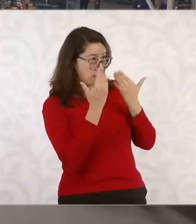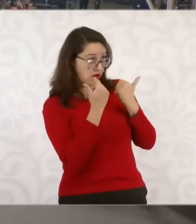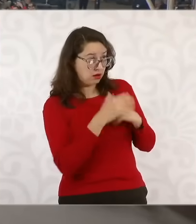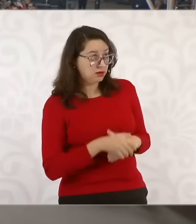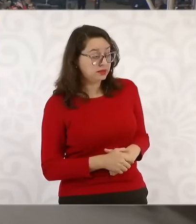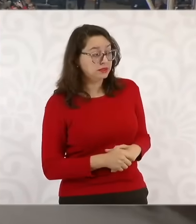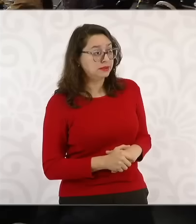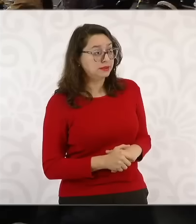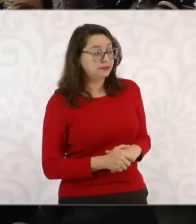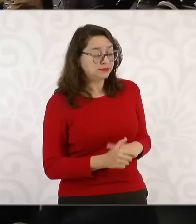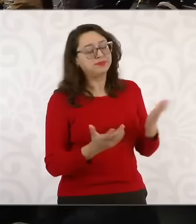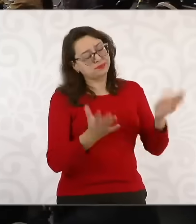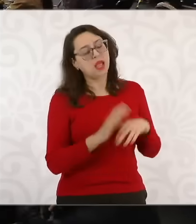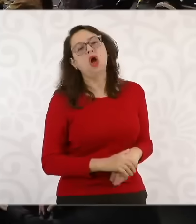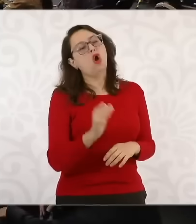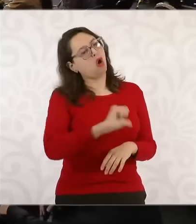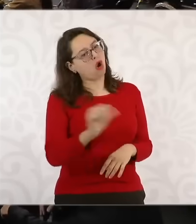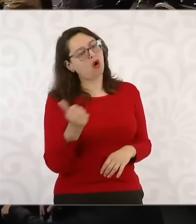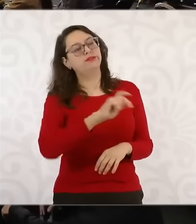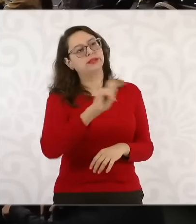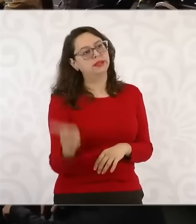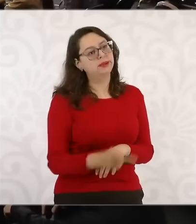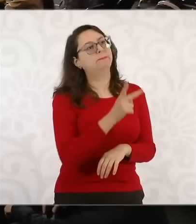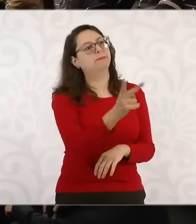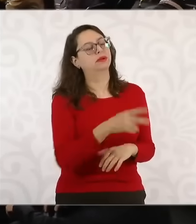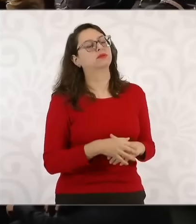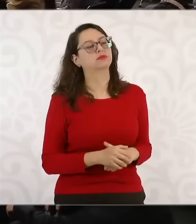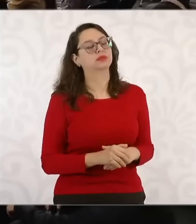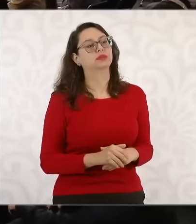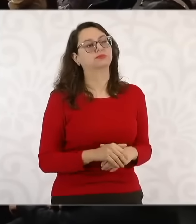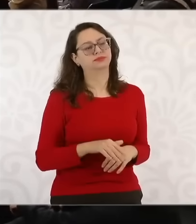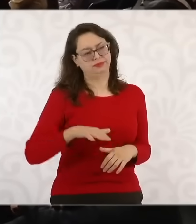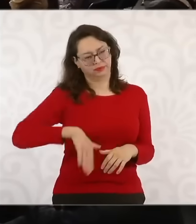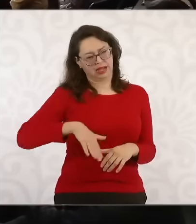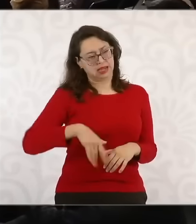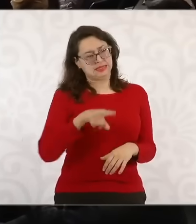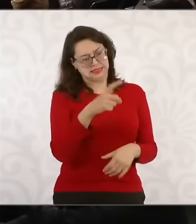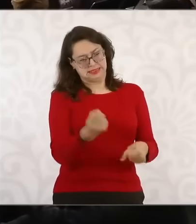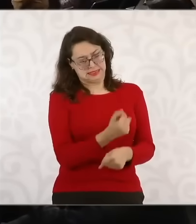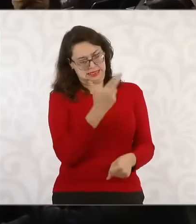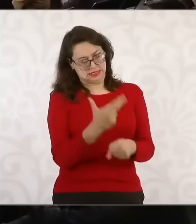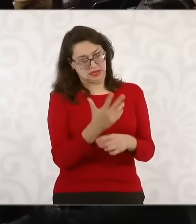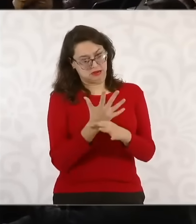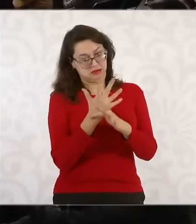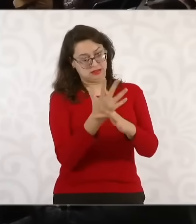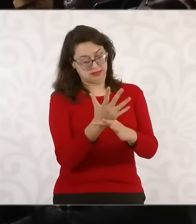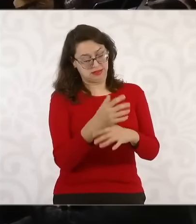quisiera preguntarles, nos comentaba ahorita el secretario, eh ya las infraestructuras en cuanto